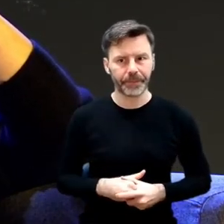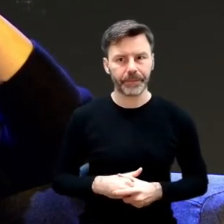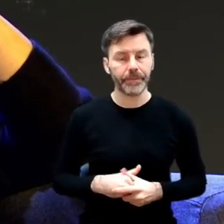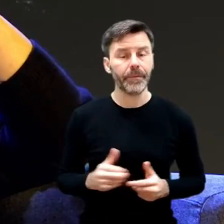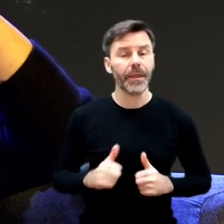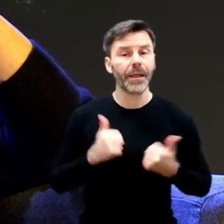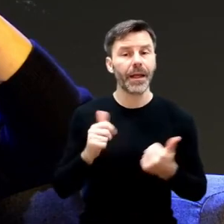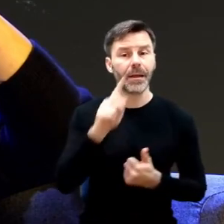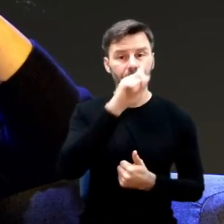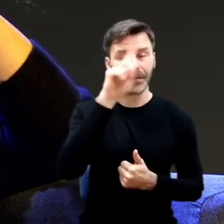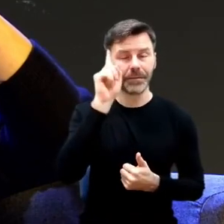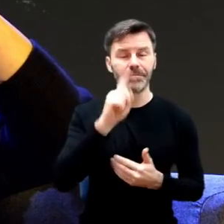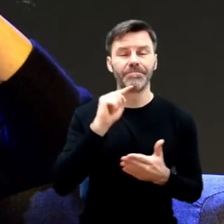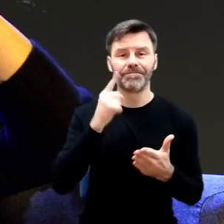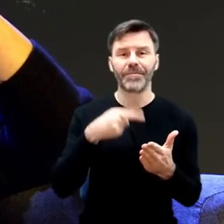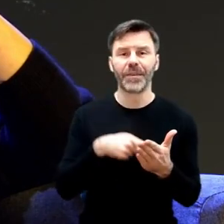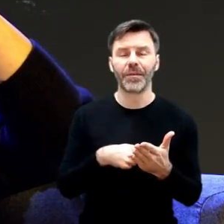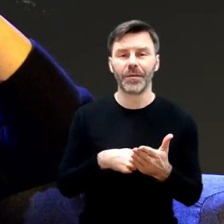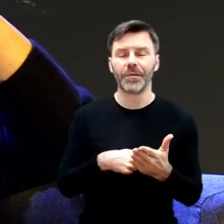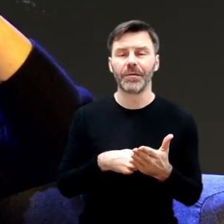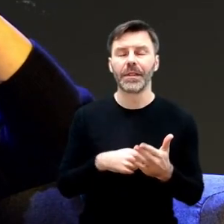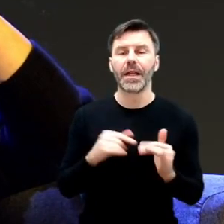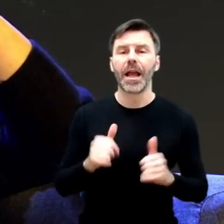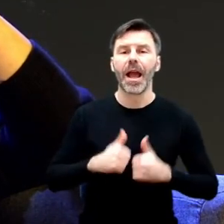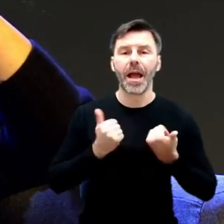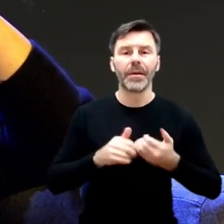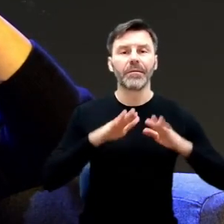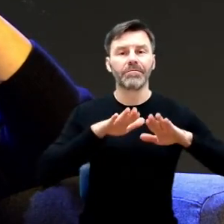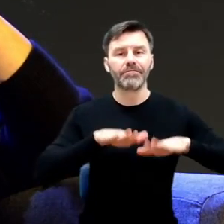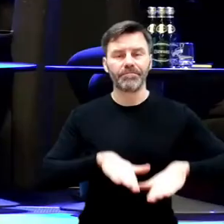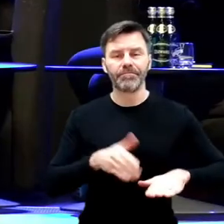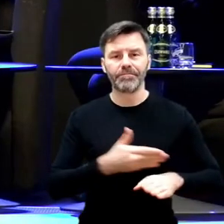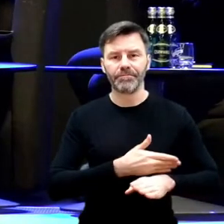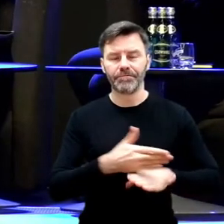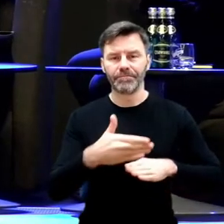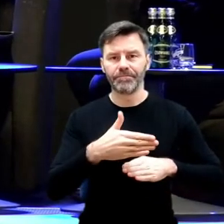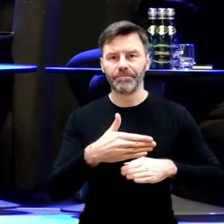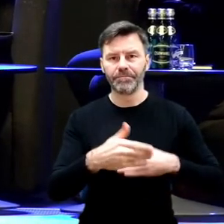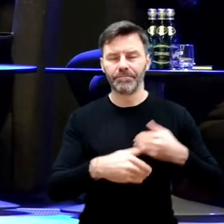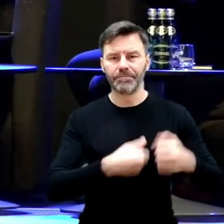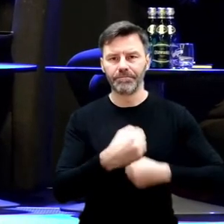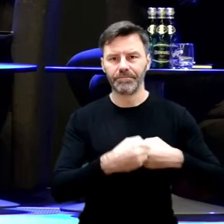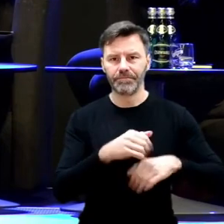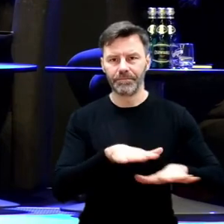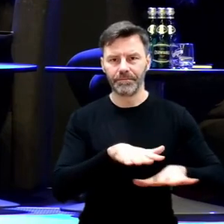Jak przekonuje to mieszkańców do pozostania. I środowisko jako ten aspekt, który sprawia, że ten rozwój,